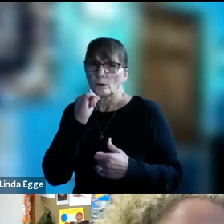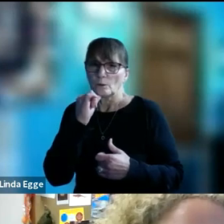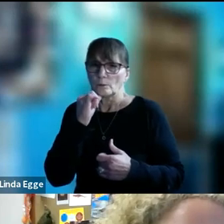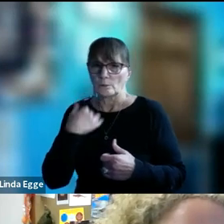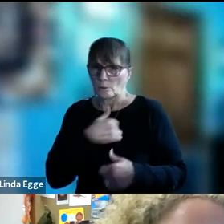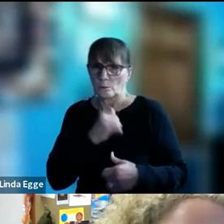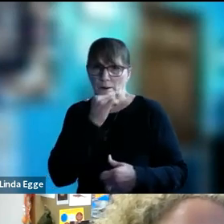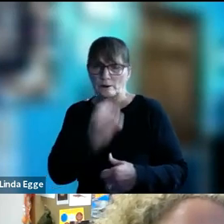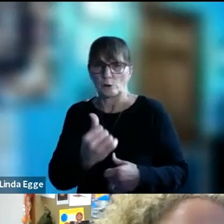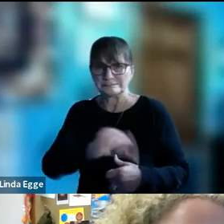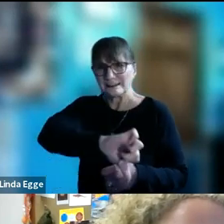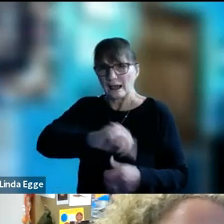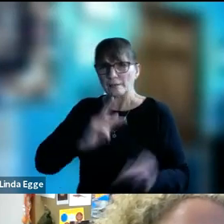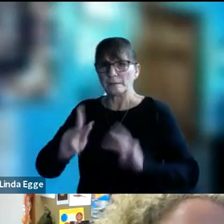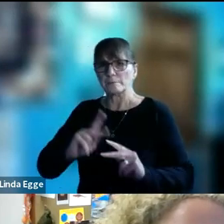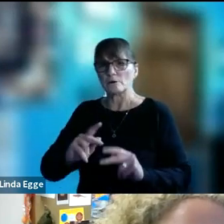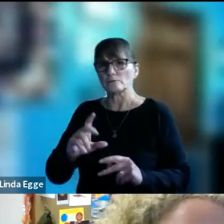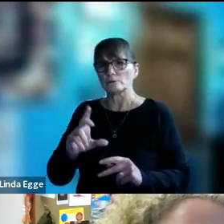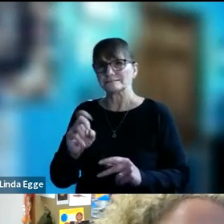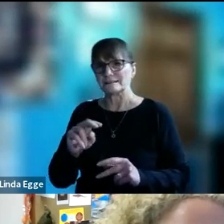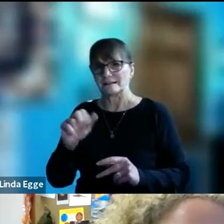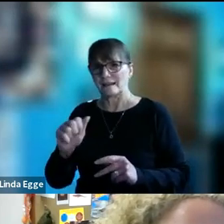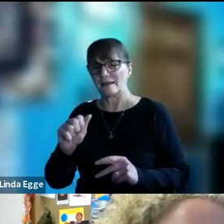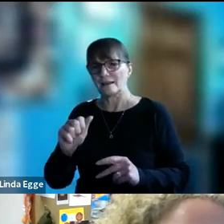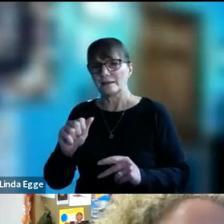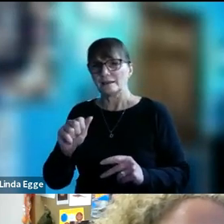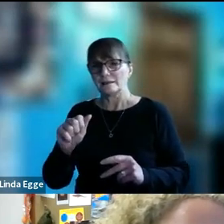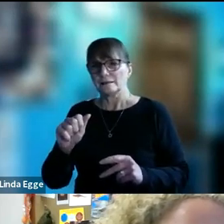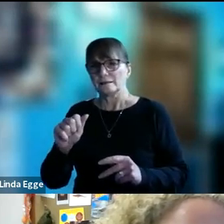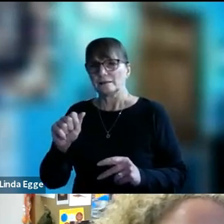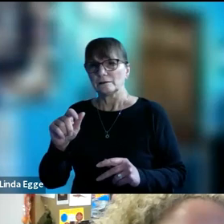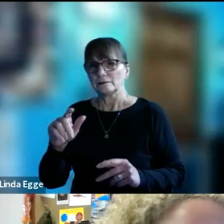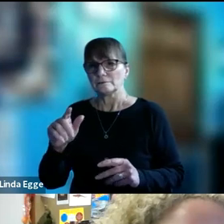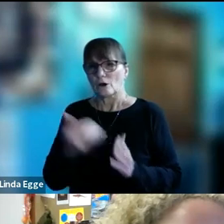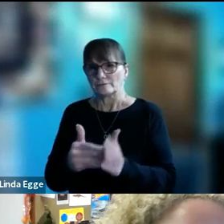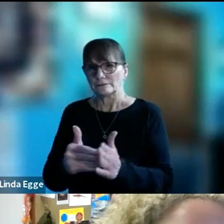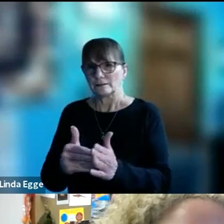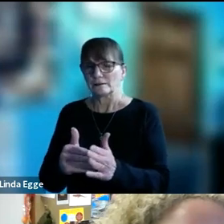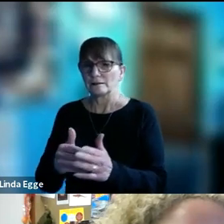por DAA muy a menudo. Yo misma he negado creo que solo dos